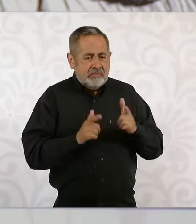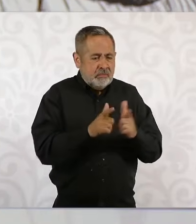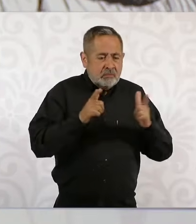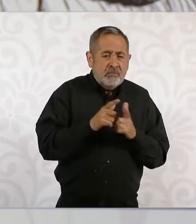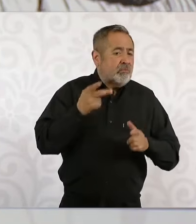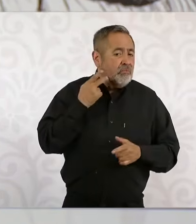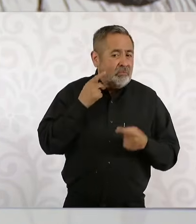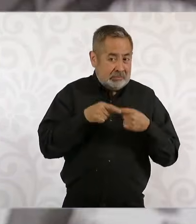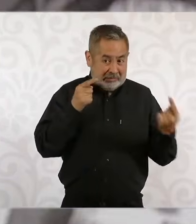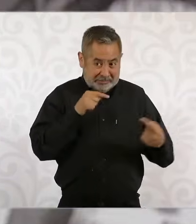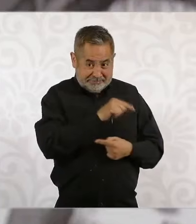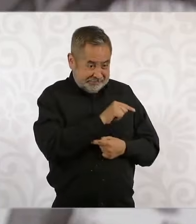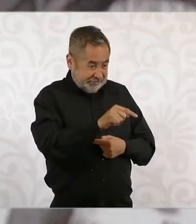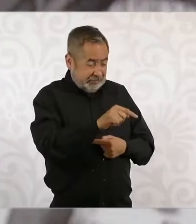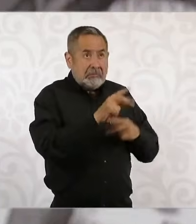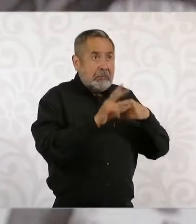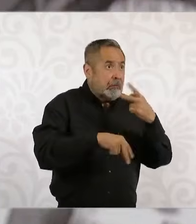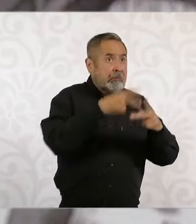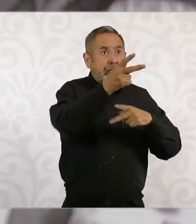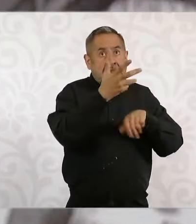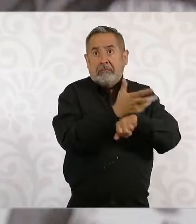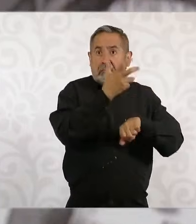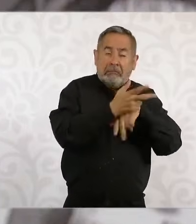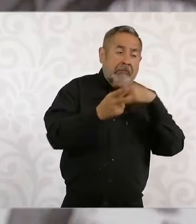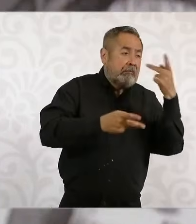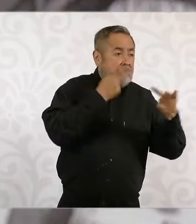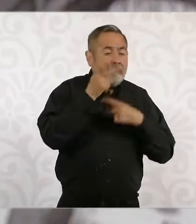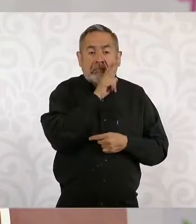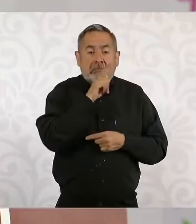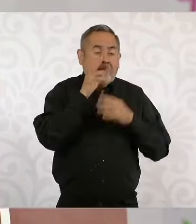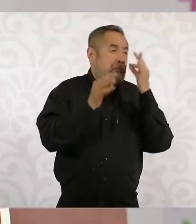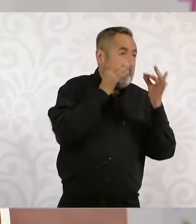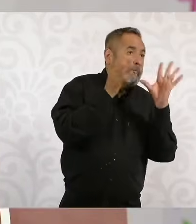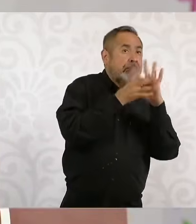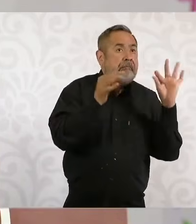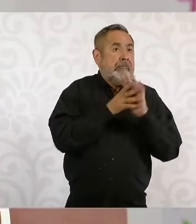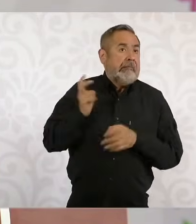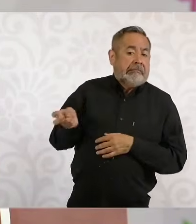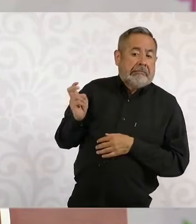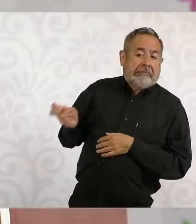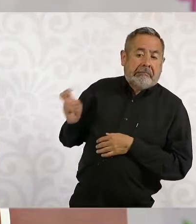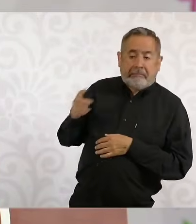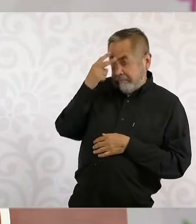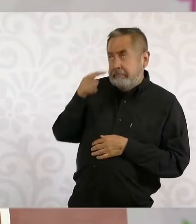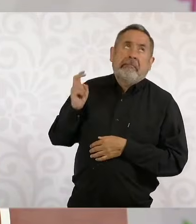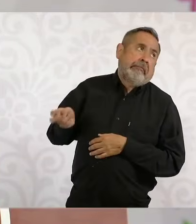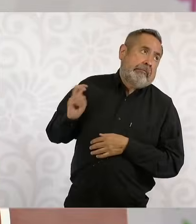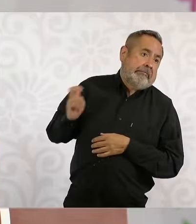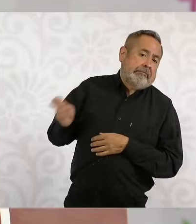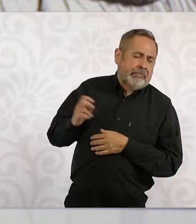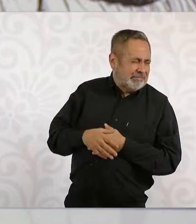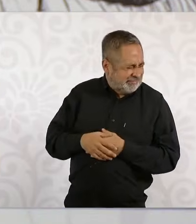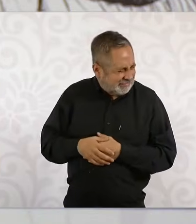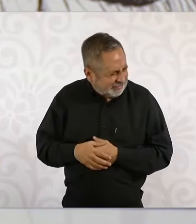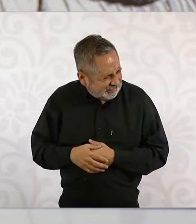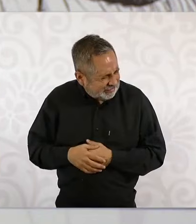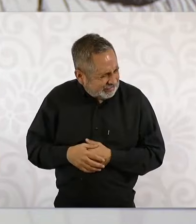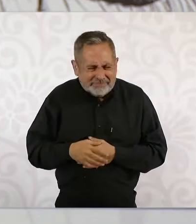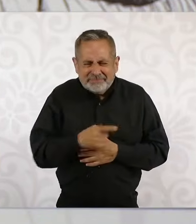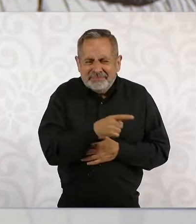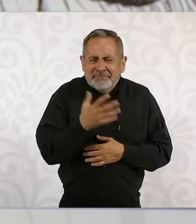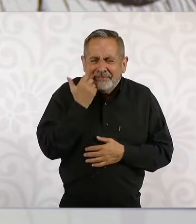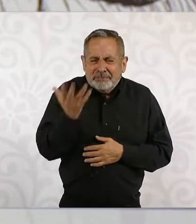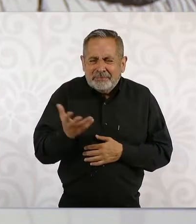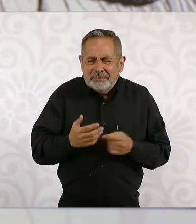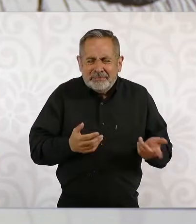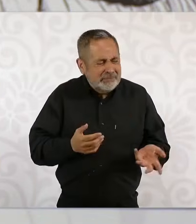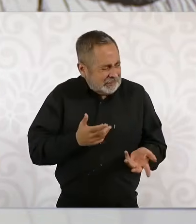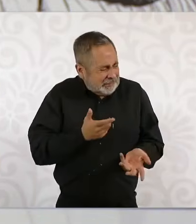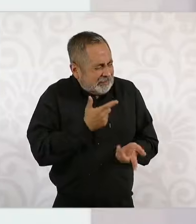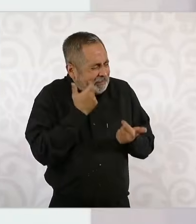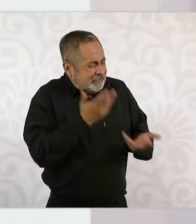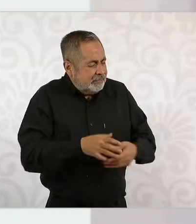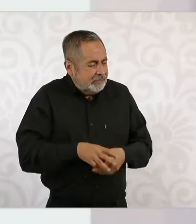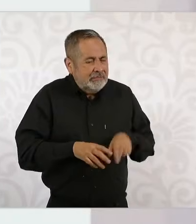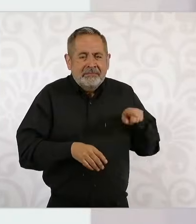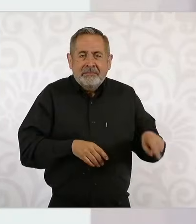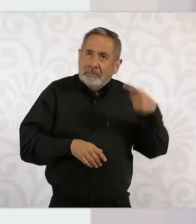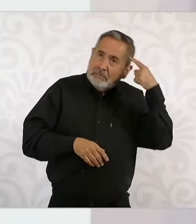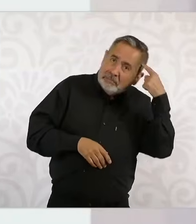de oposición que van a Estados Unidos a hablar mal de México. ¿Qué buscan? Pues una confrontación,